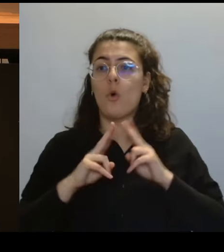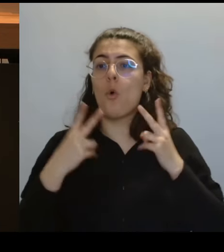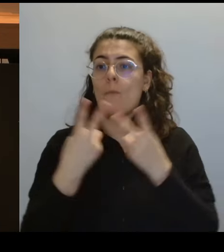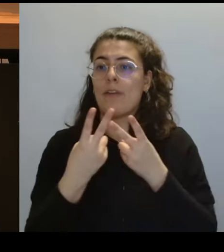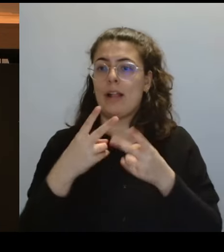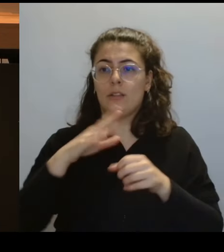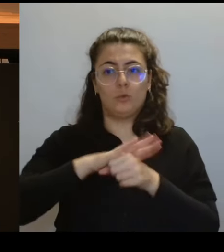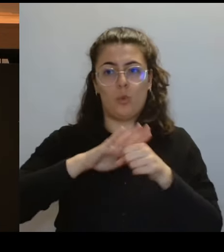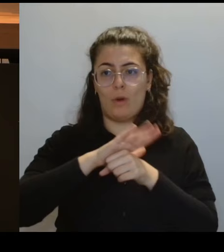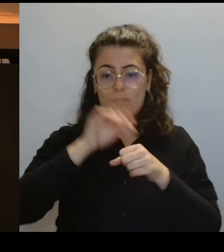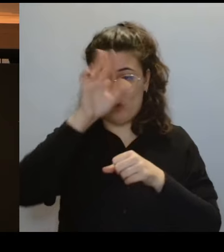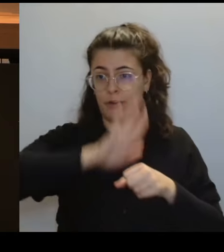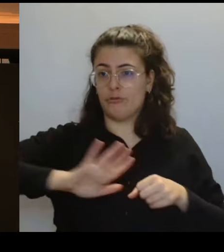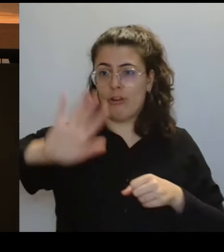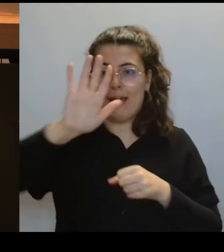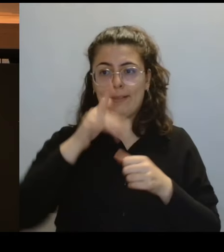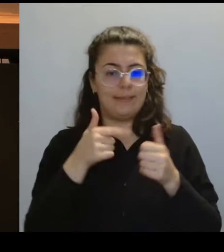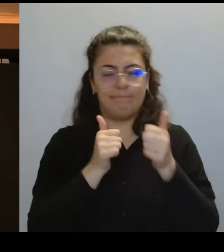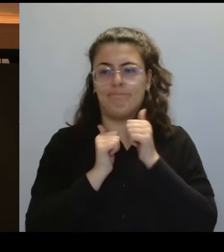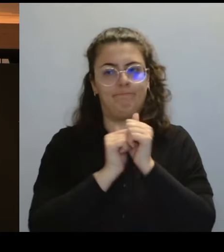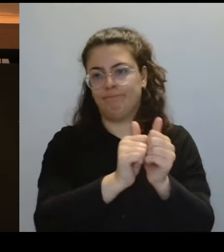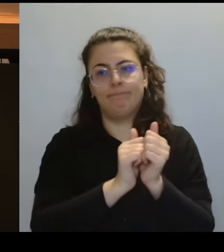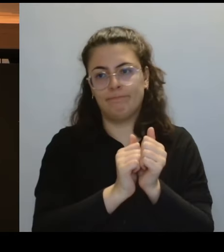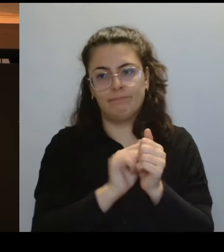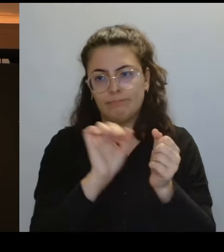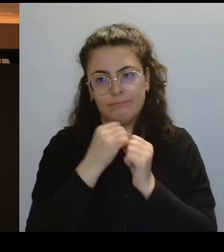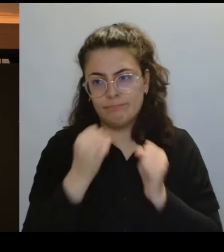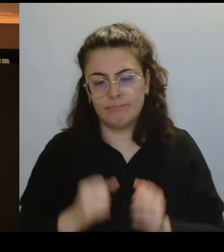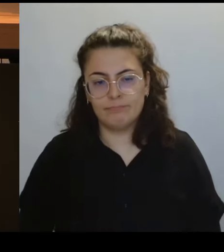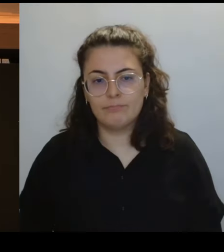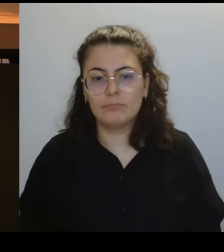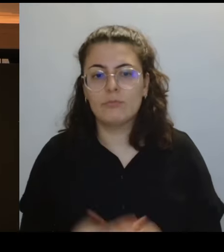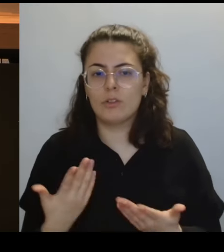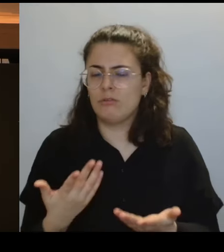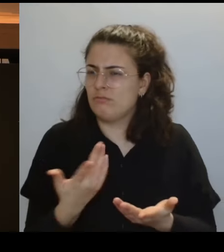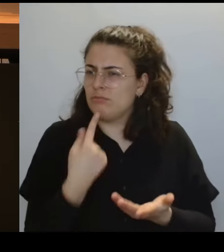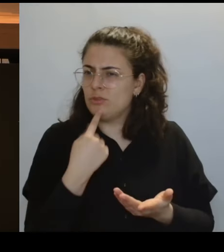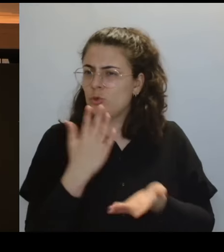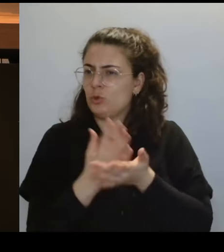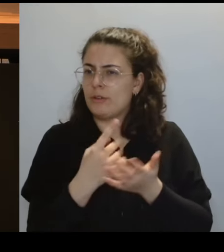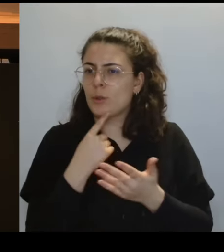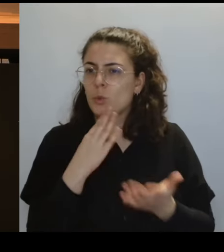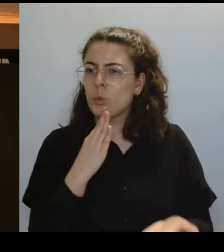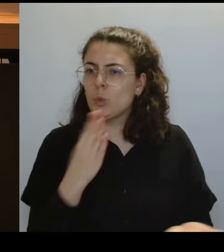eingehalten werden. Und das sagt doch alles. Und ich denke, Herr Wiedenhaupt, Sie sehen ja auch hier anhand der